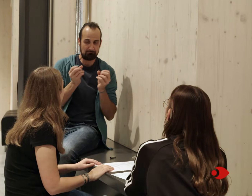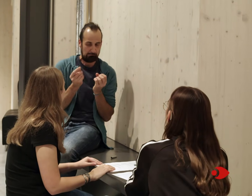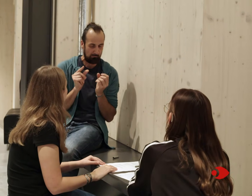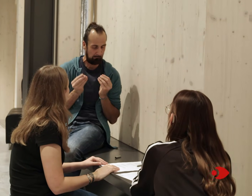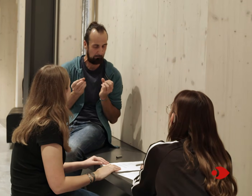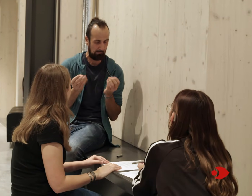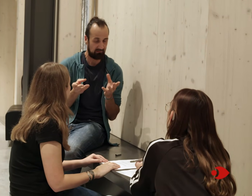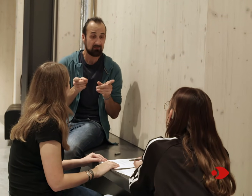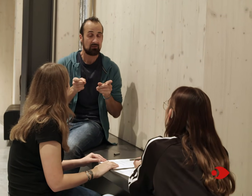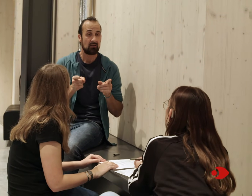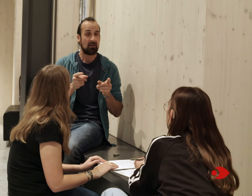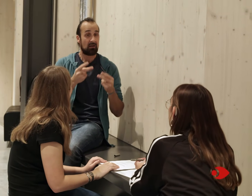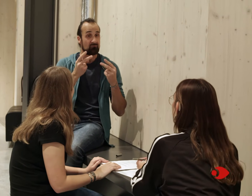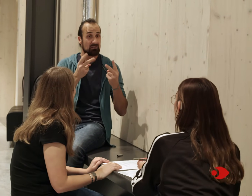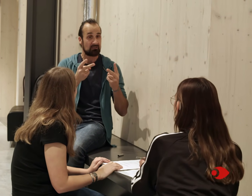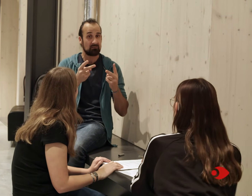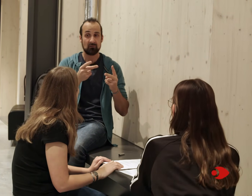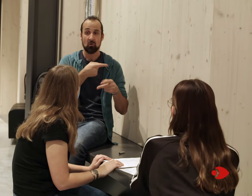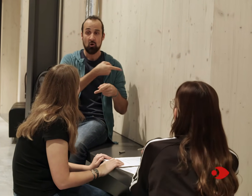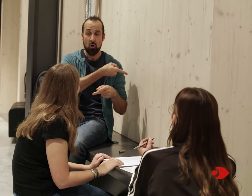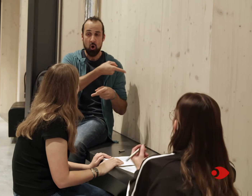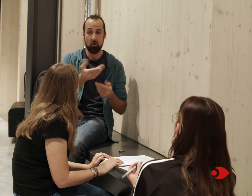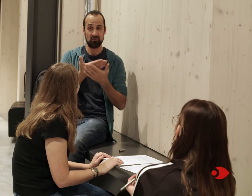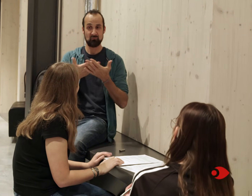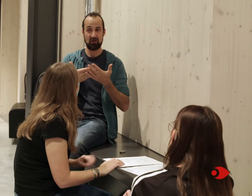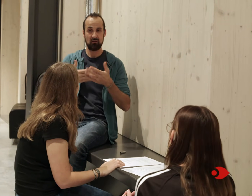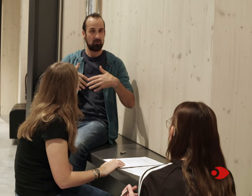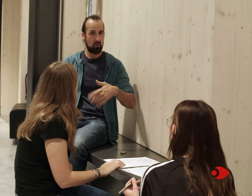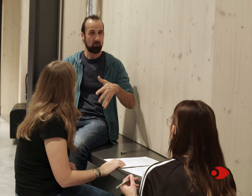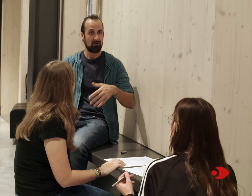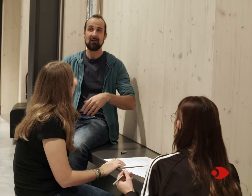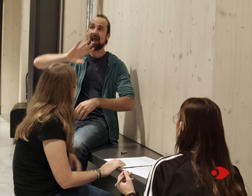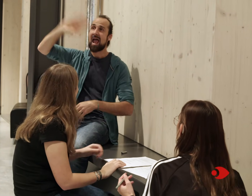Kurze wichtige Info noch: Benutzt eure Sprache. Bleibt locker, etwa so: